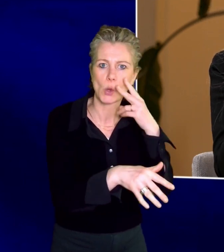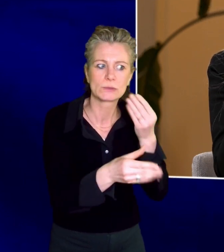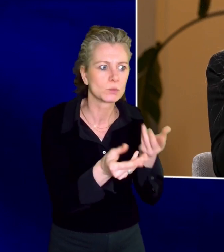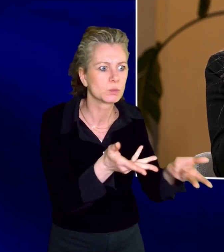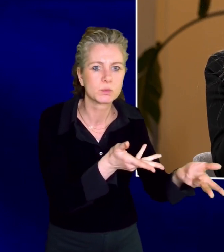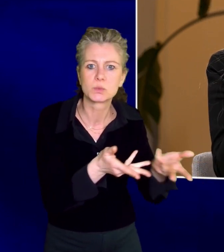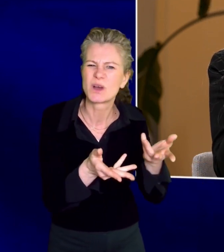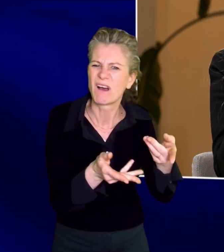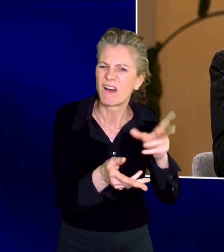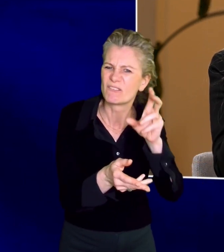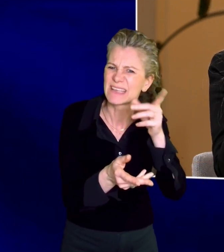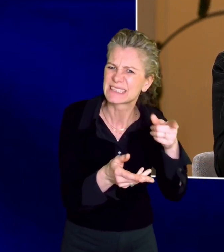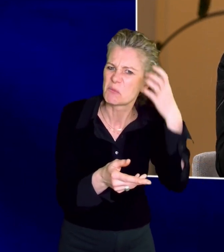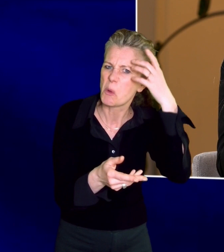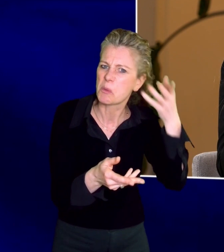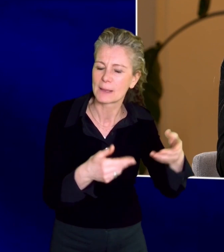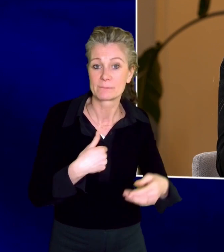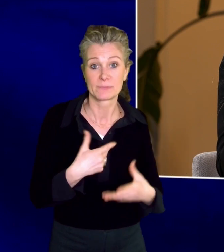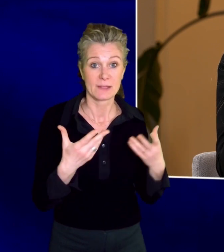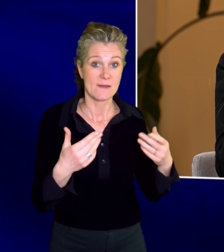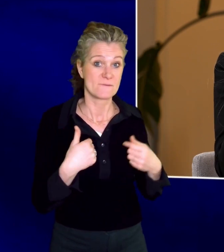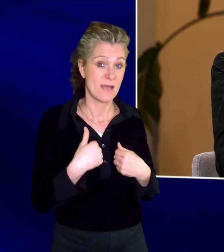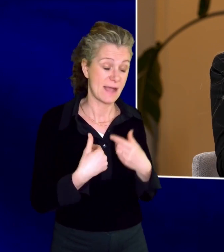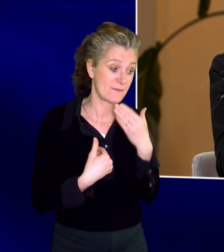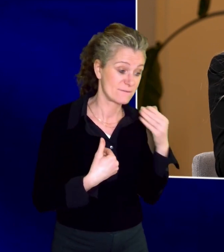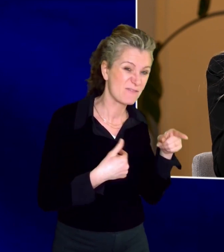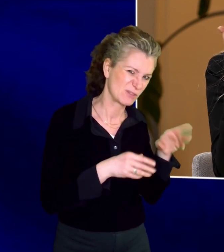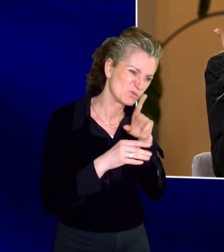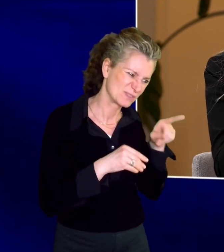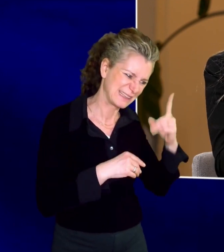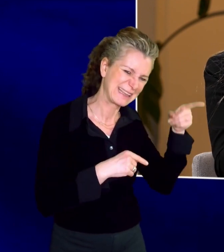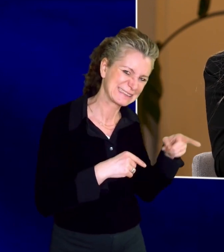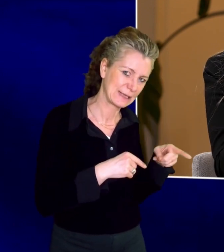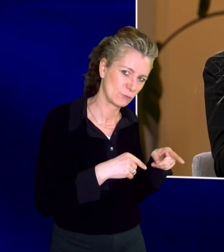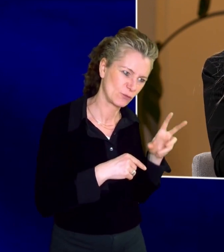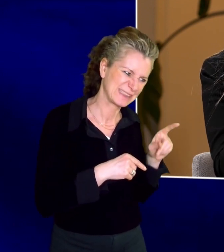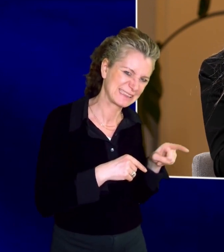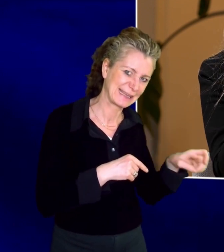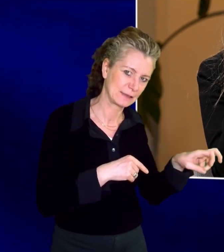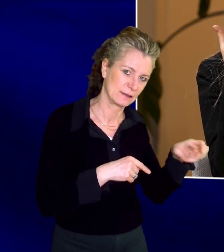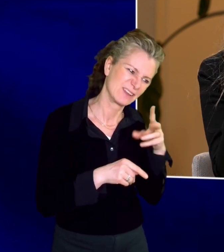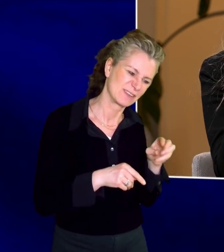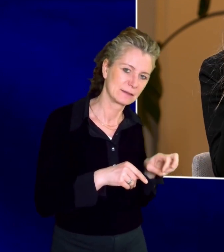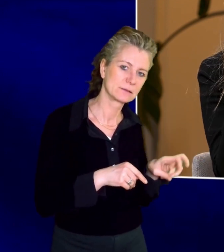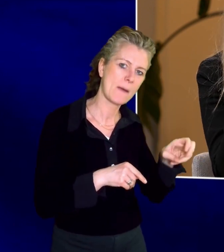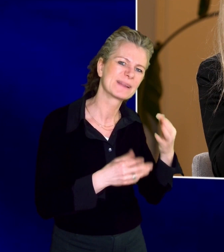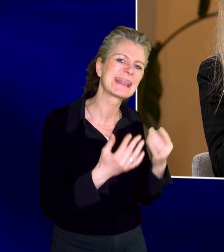Ik vraag ook heel vaak: Wil jij eerst even naar de wc gaan en dan traptreden tellen? En dan vertellen waar die wc zit, enzovoort...